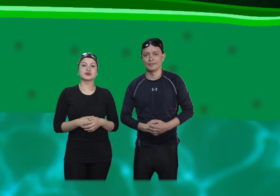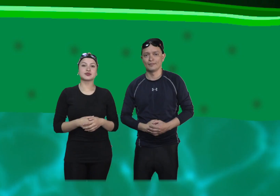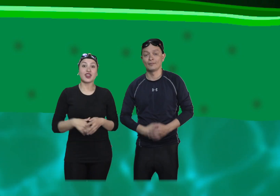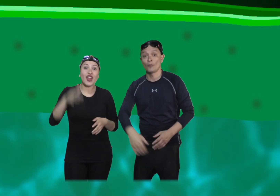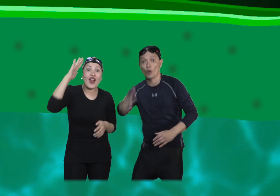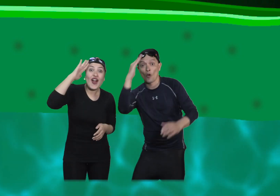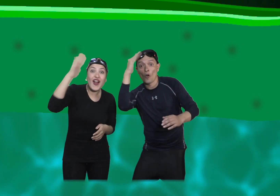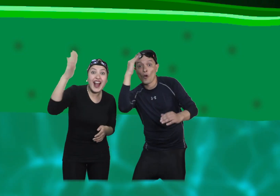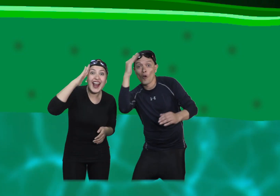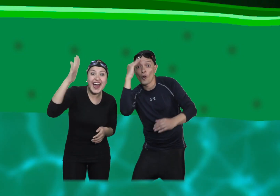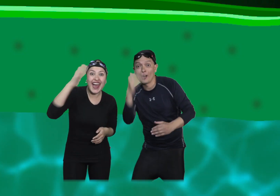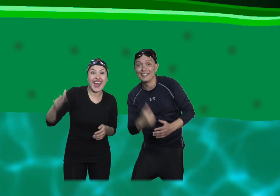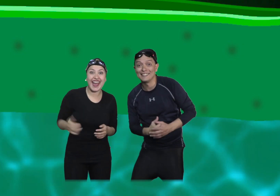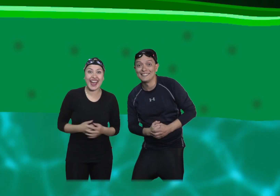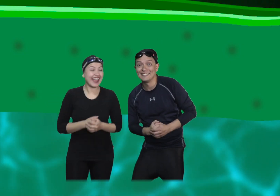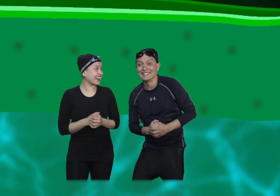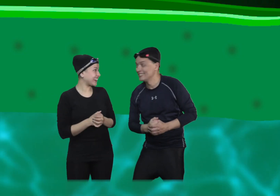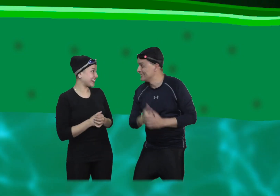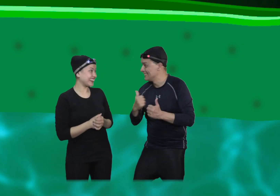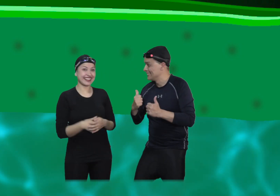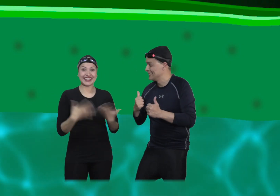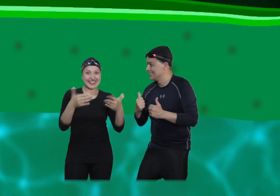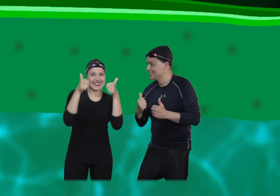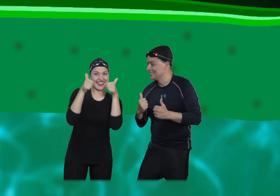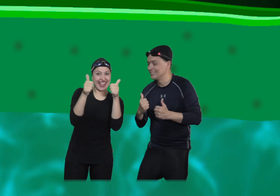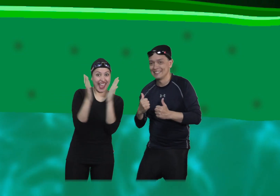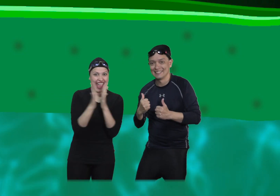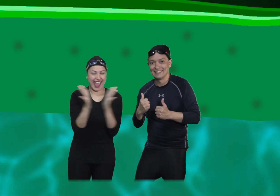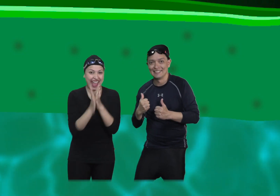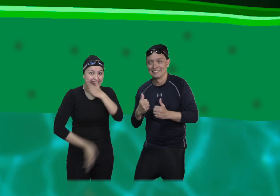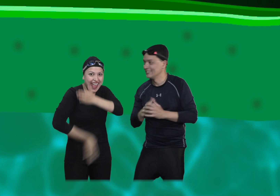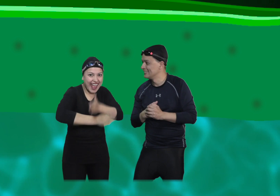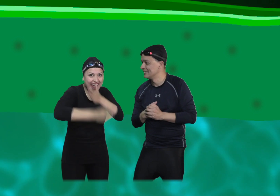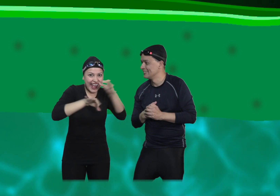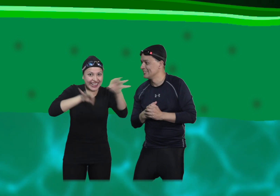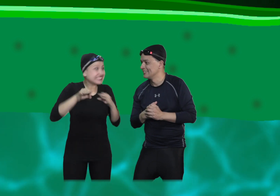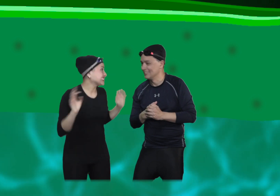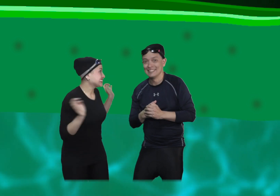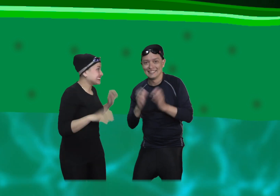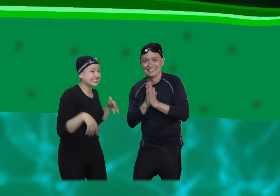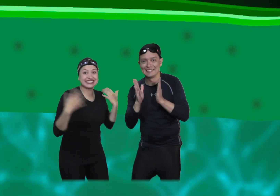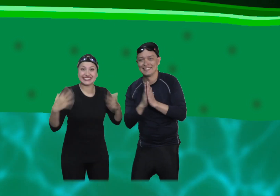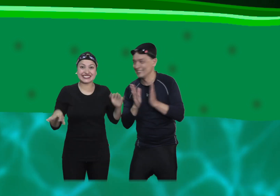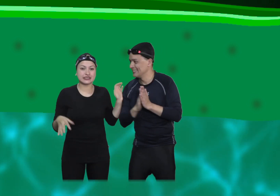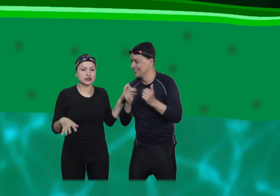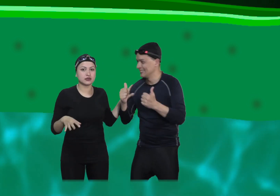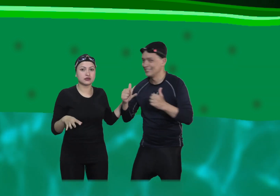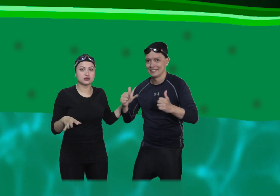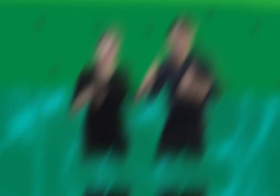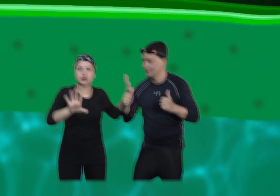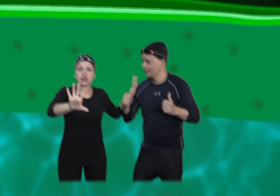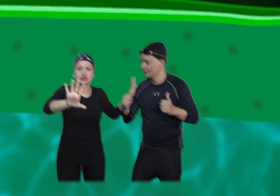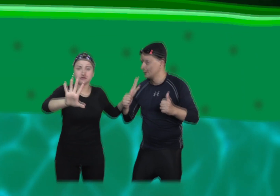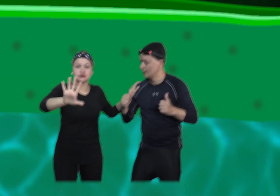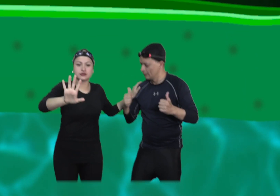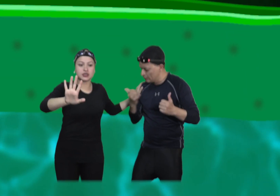¡Hola! ¿Bien? ¿Cómo están? ¡Que bien! Sigamos con la explicación ¿te parece? ¡Que emoción! Espera, espera